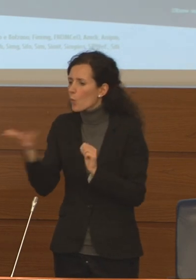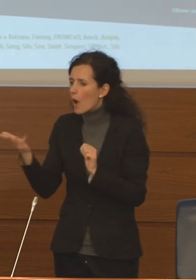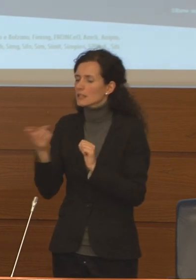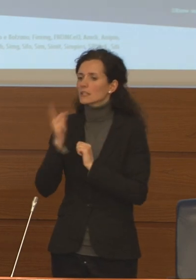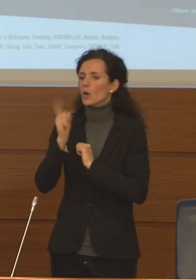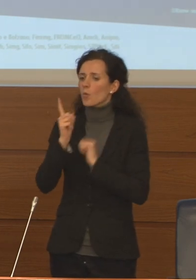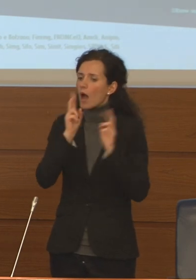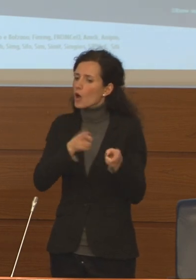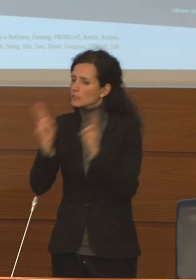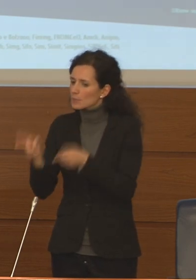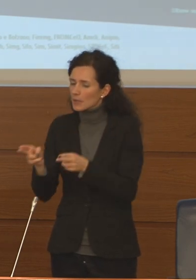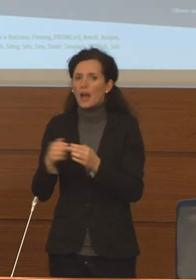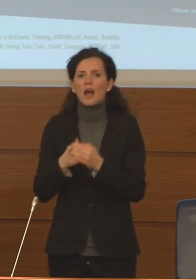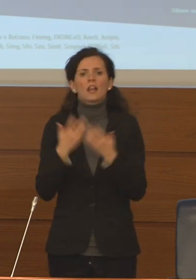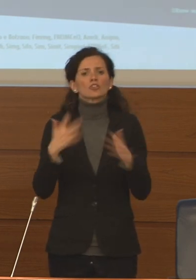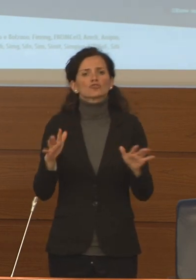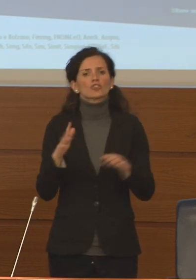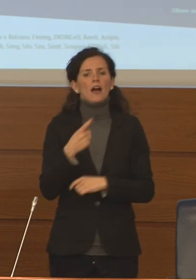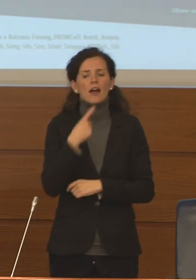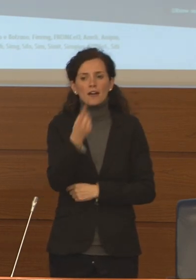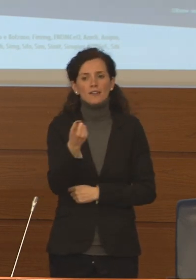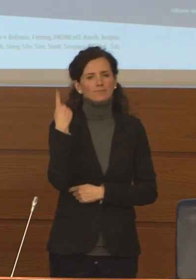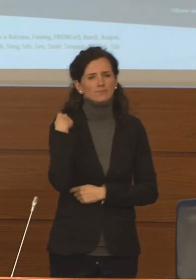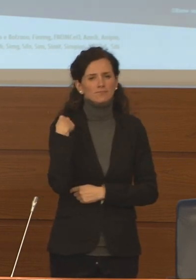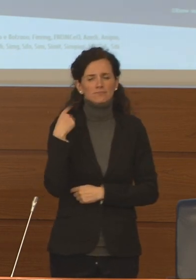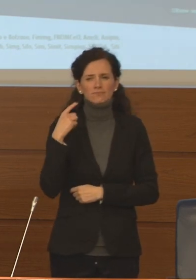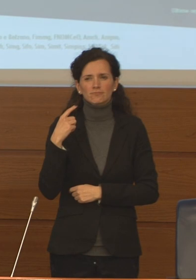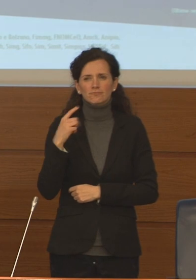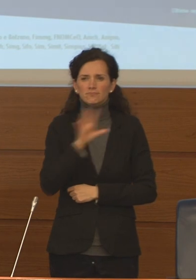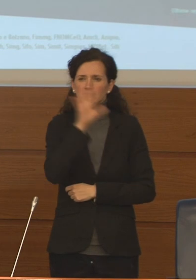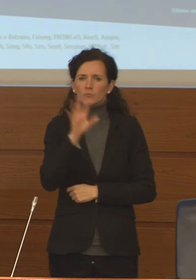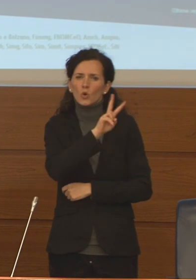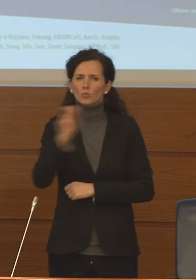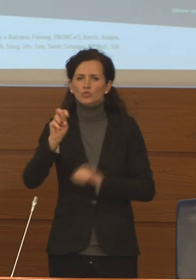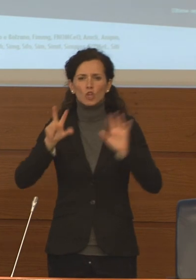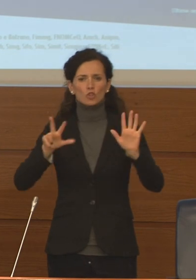Abbiamo già detto l'altro giorno se non ricordo male erano 283 le tende che